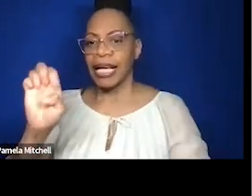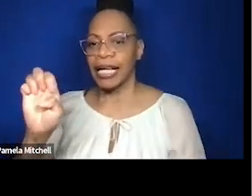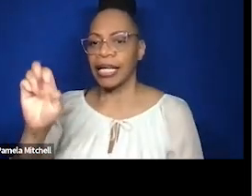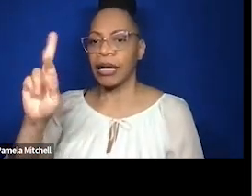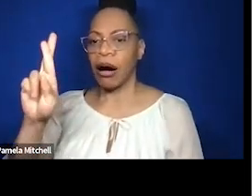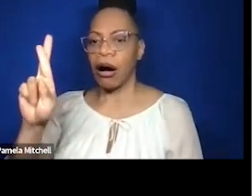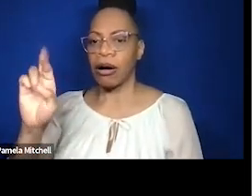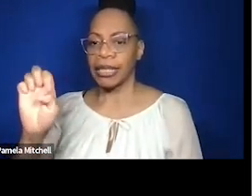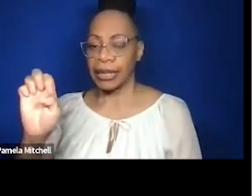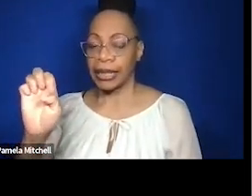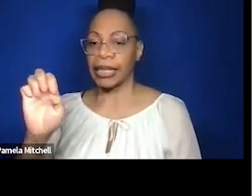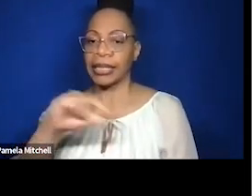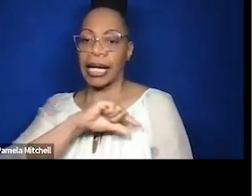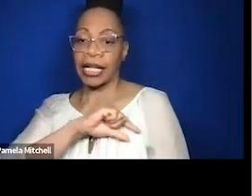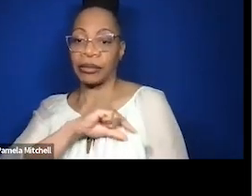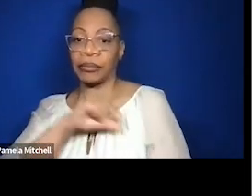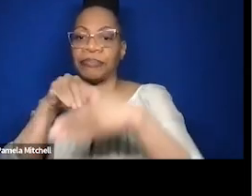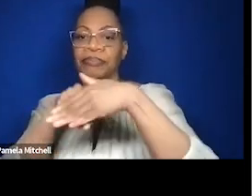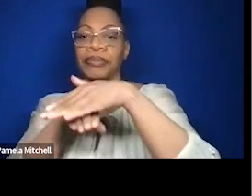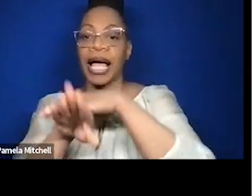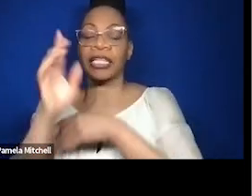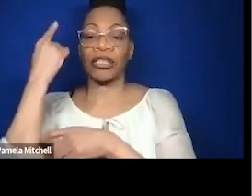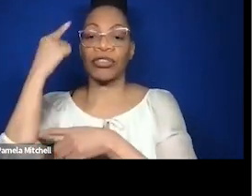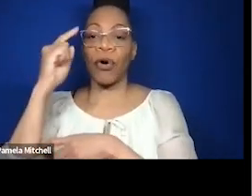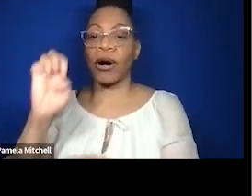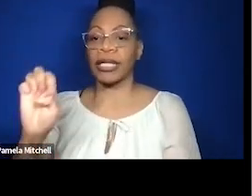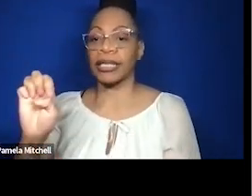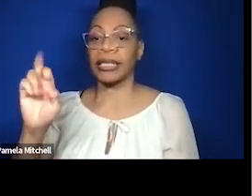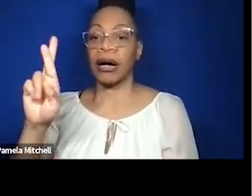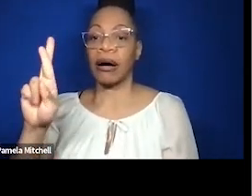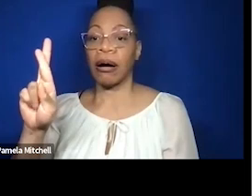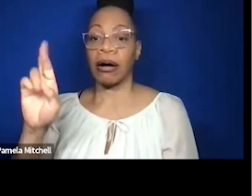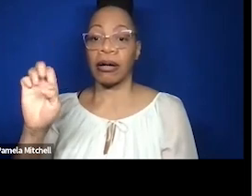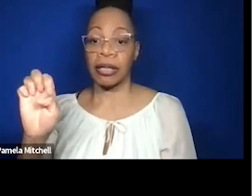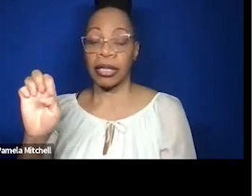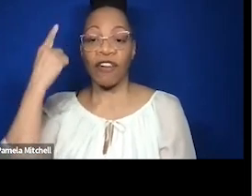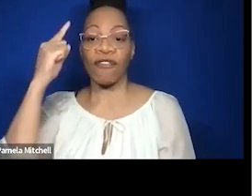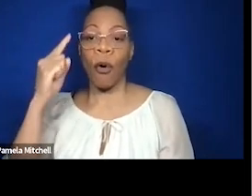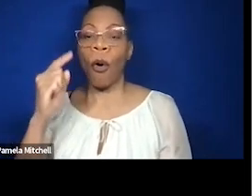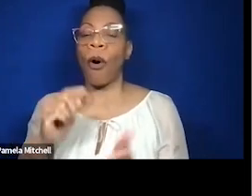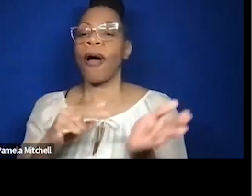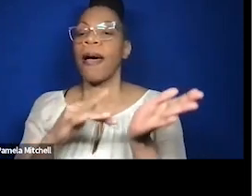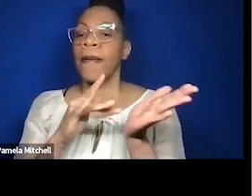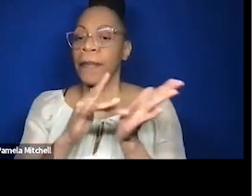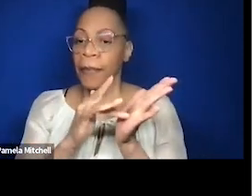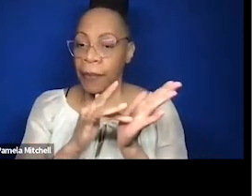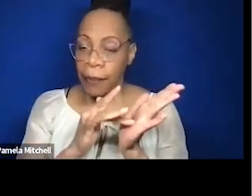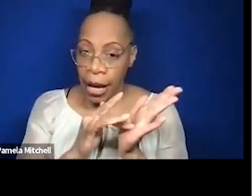La elegibilidad y acceso para ERE es para proveedores médicos. Esto podría ser hospitales, clínicas,